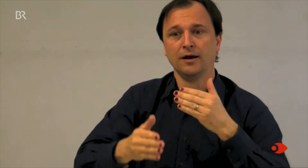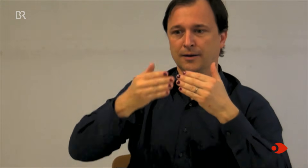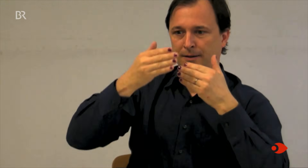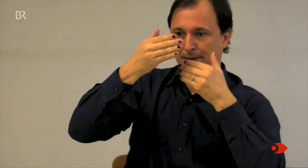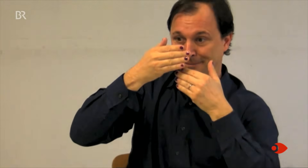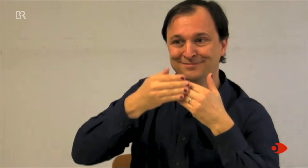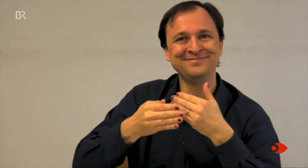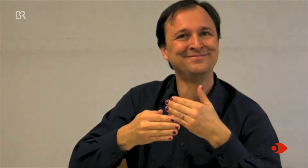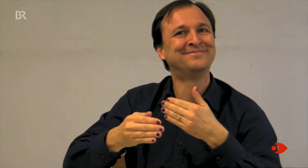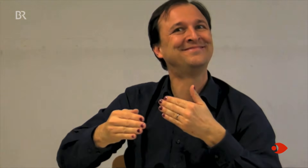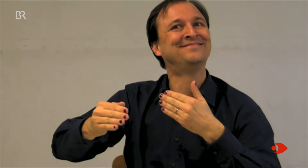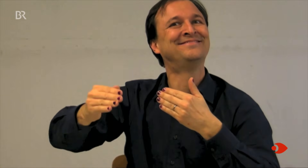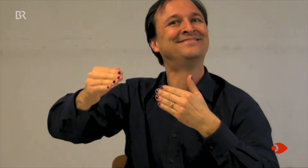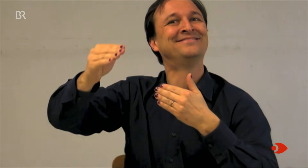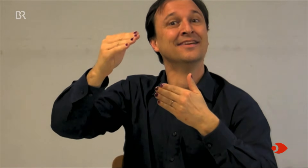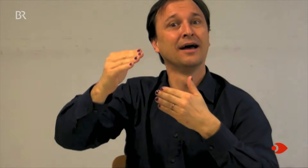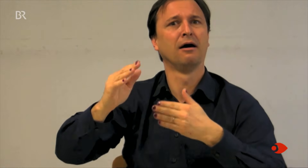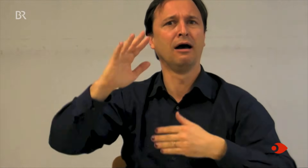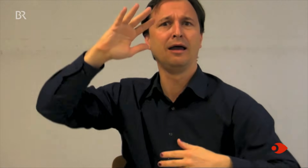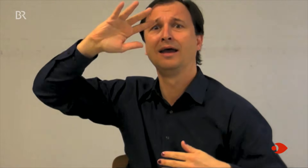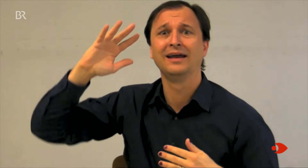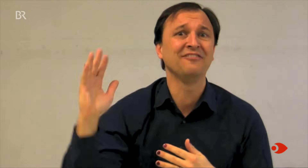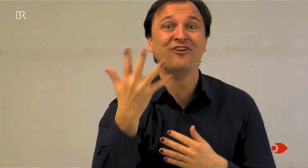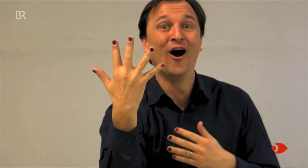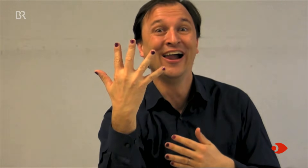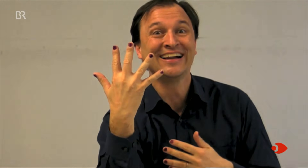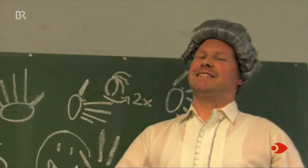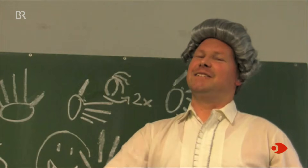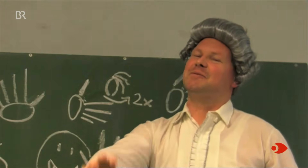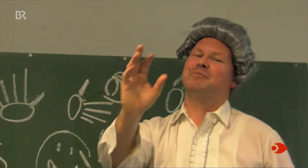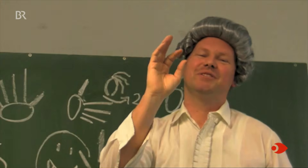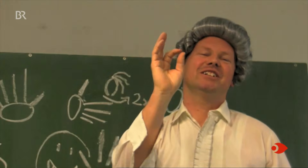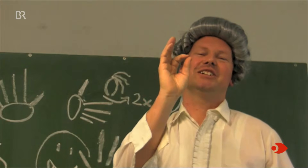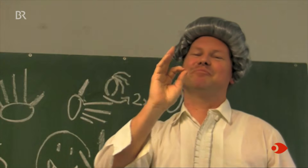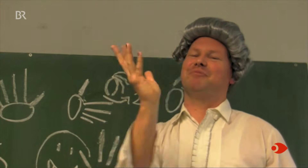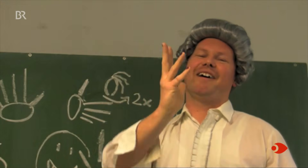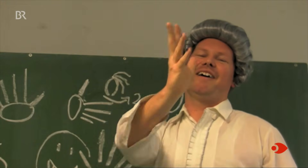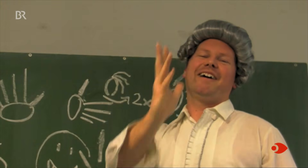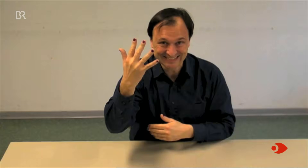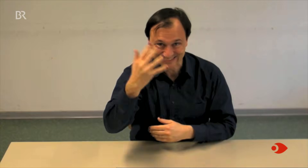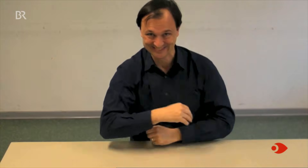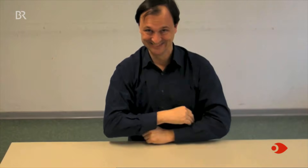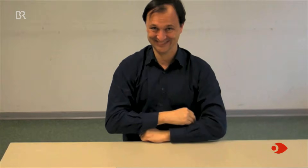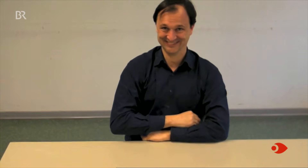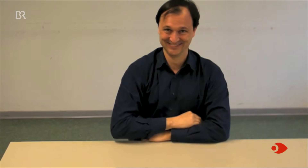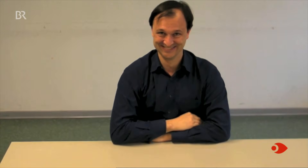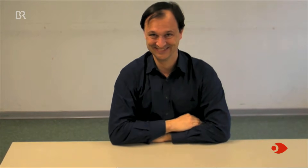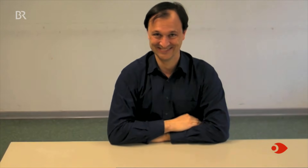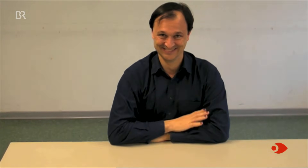AB-DA ERFOLG! Prima!